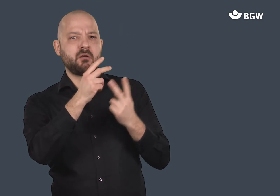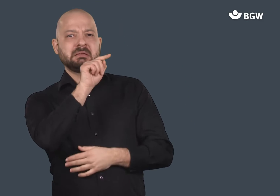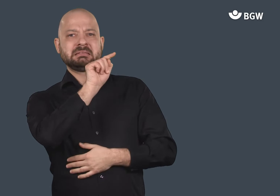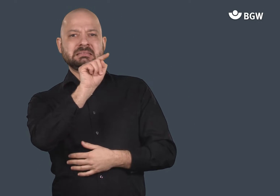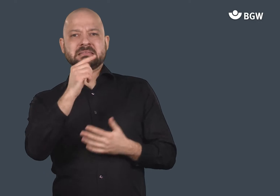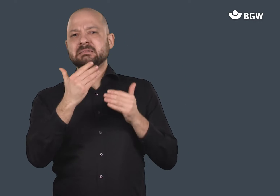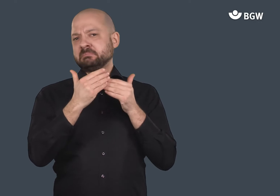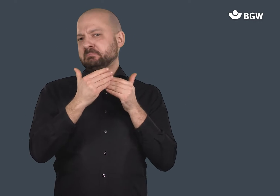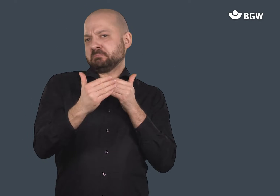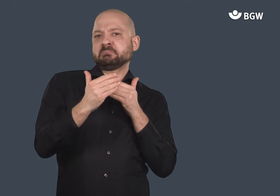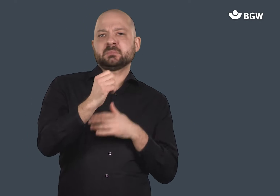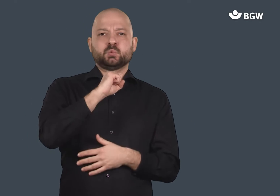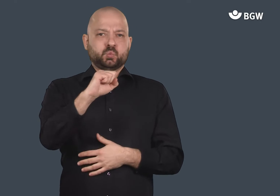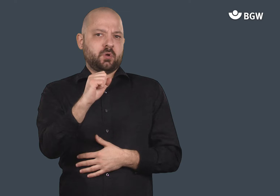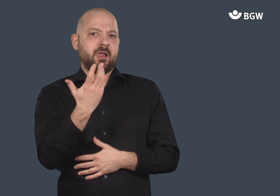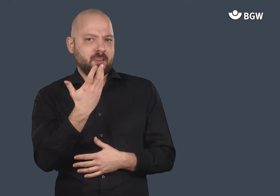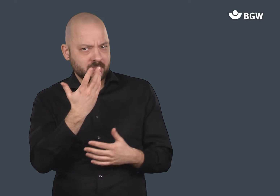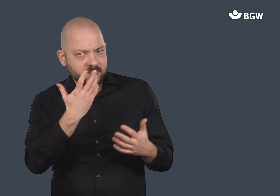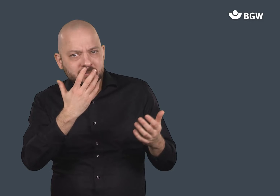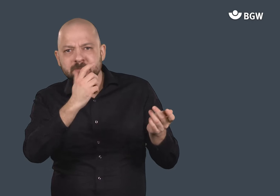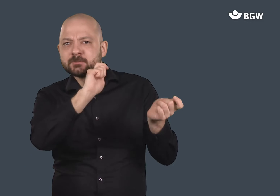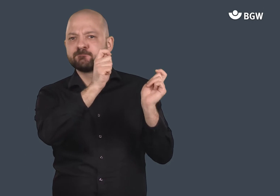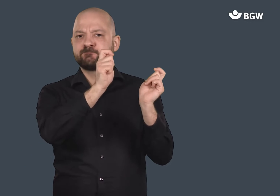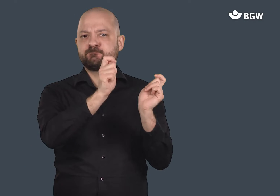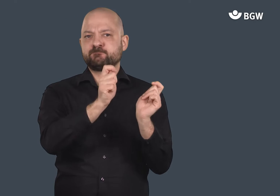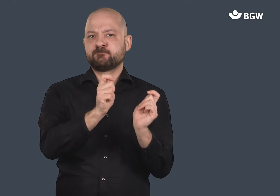Diese PDF-Downloads wurden unmittelbar überarbeitet